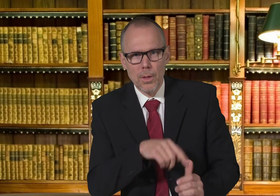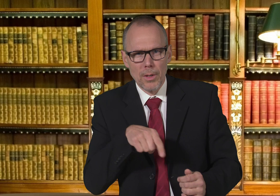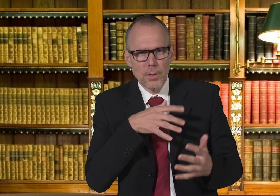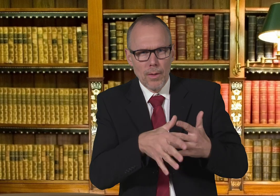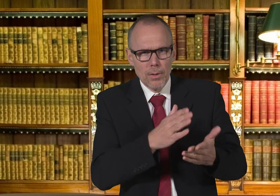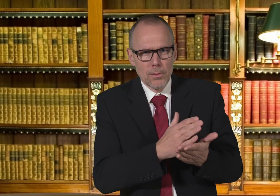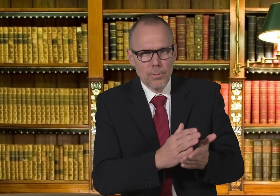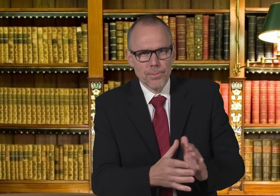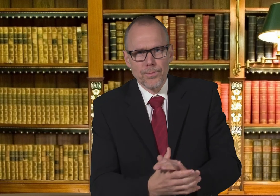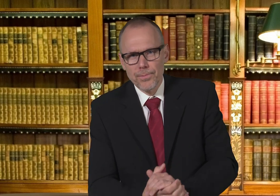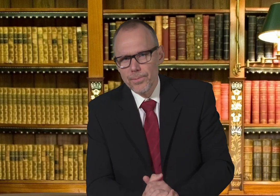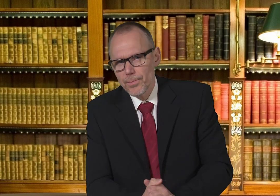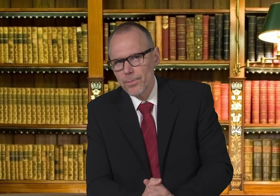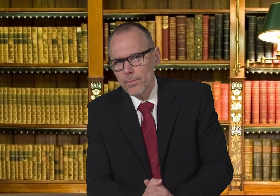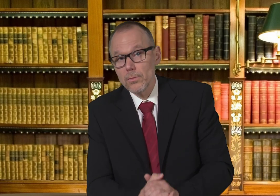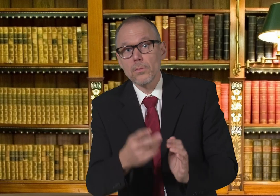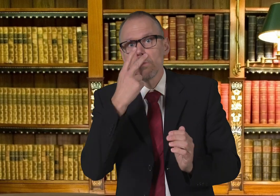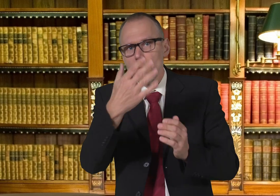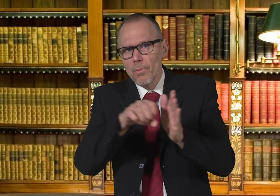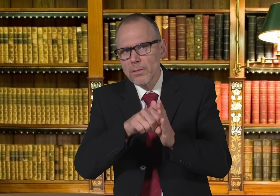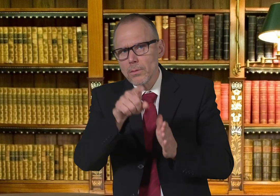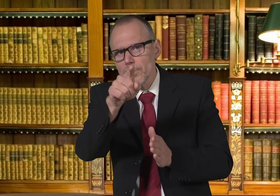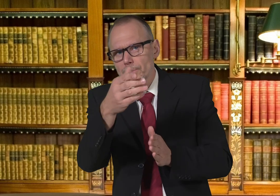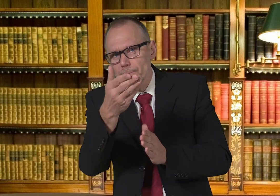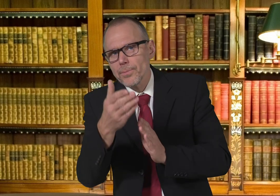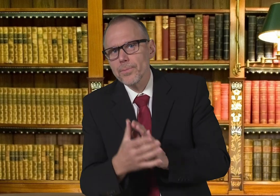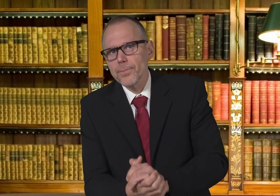mikä on homman nimi. Katsotaanpa meille lähetetty videoviesti.